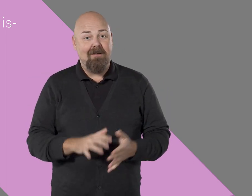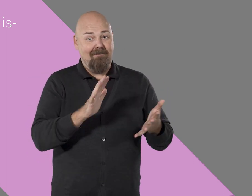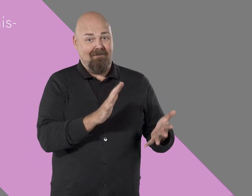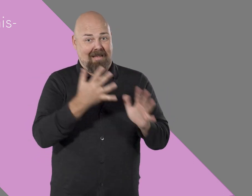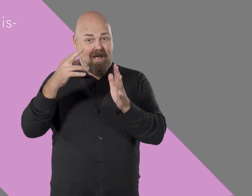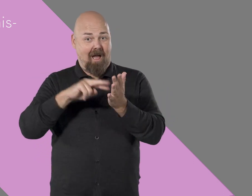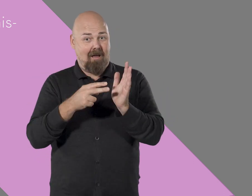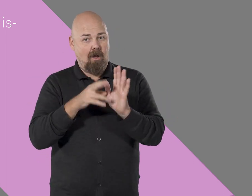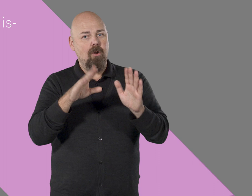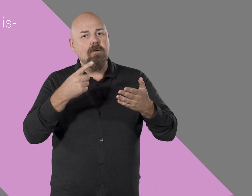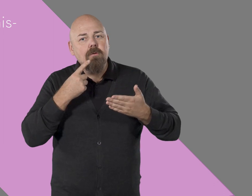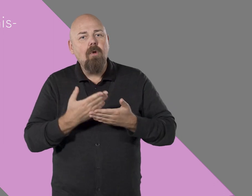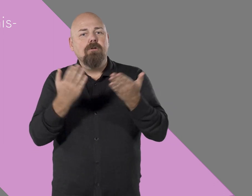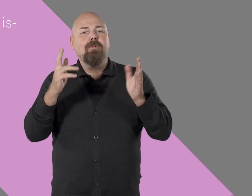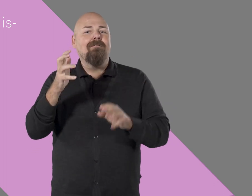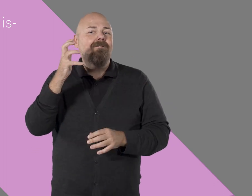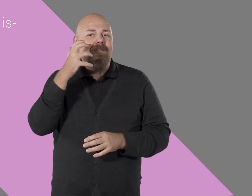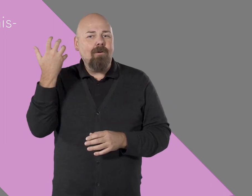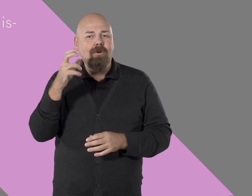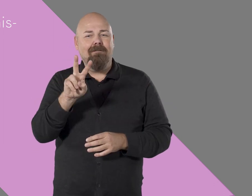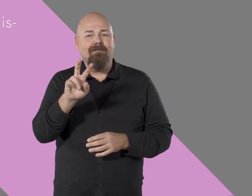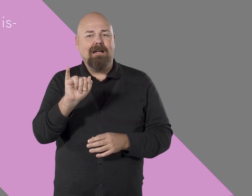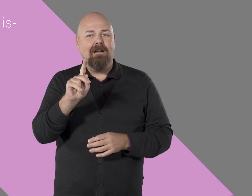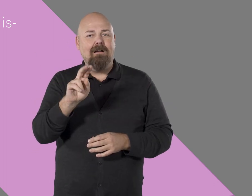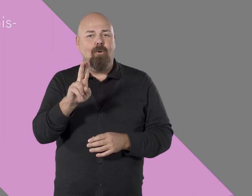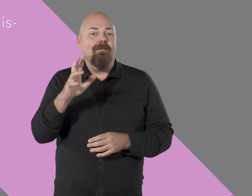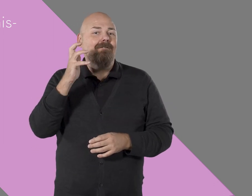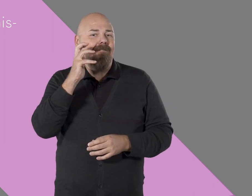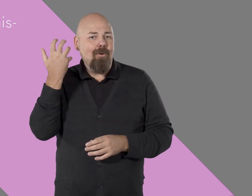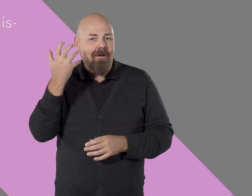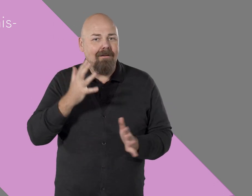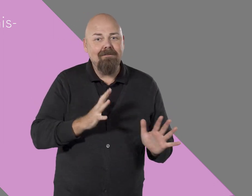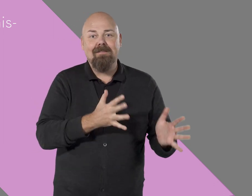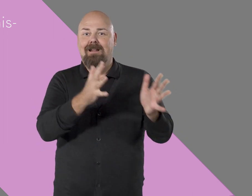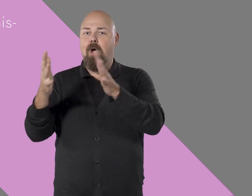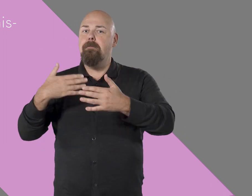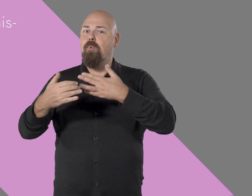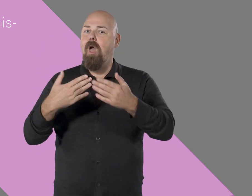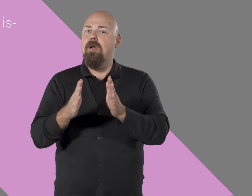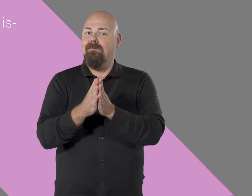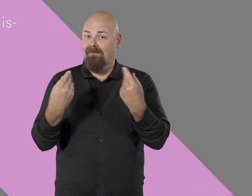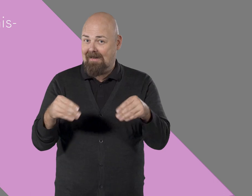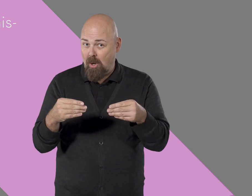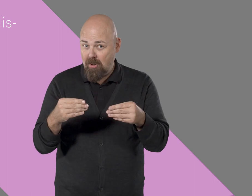VIKKE-hanke on julkaissut myös Vikrun vikkelän puuhavihkon, -